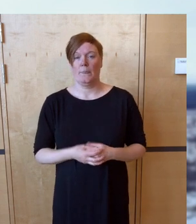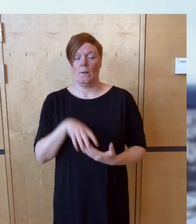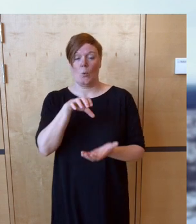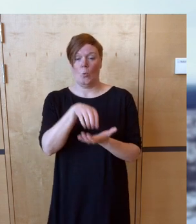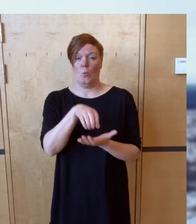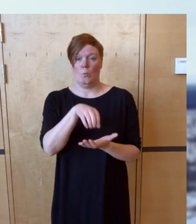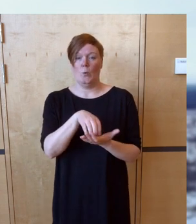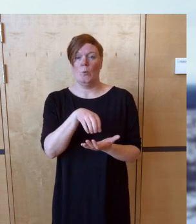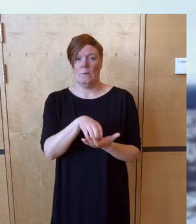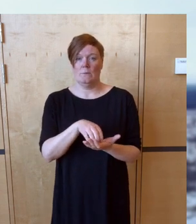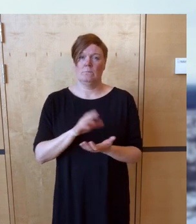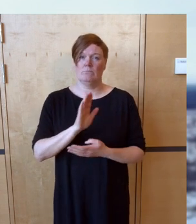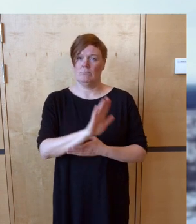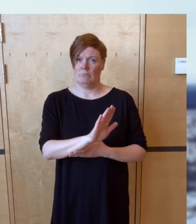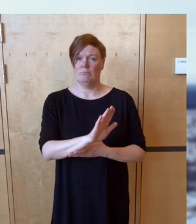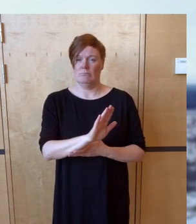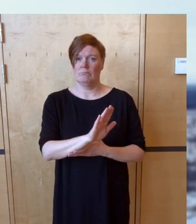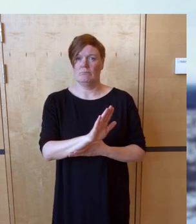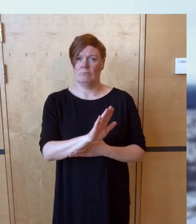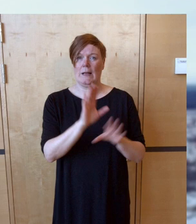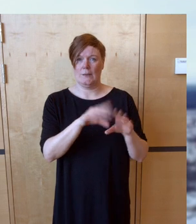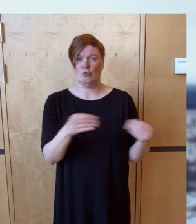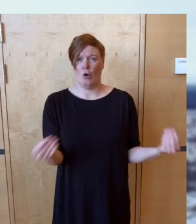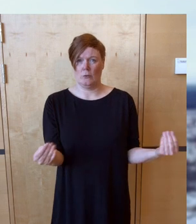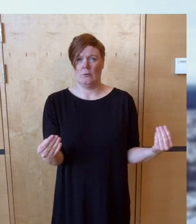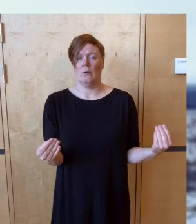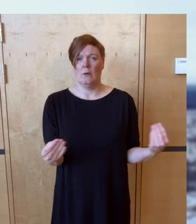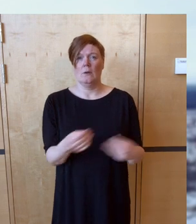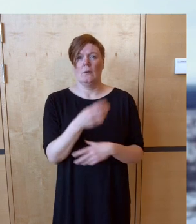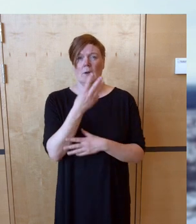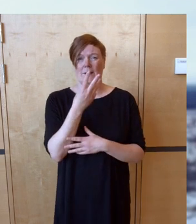Resultat på 382 mkr och det överstiger budget med 300